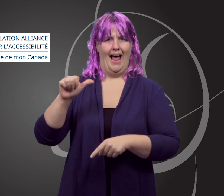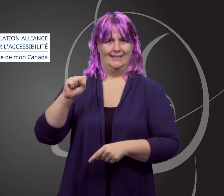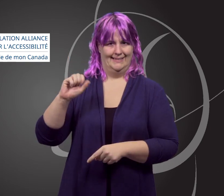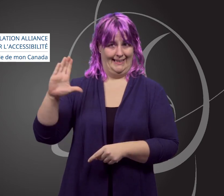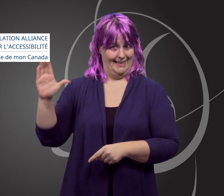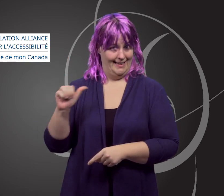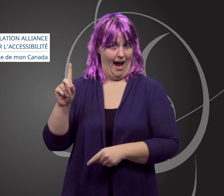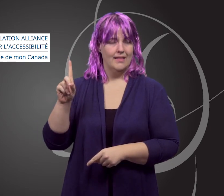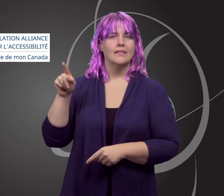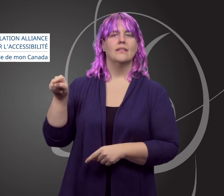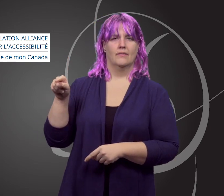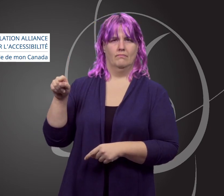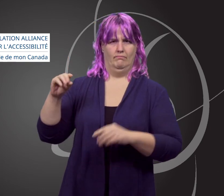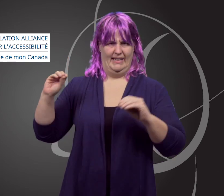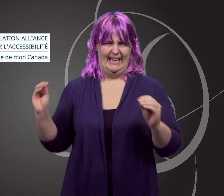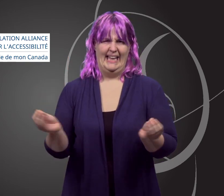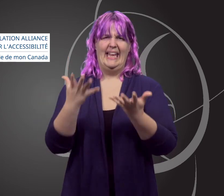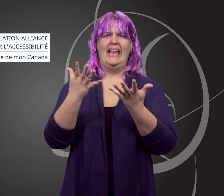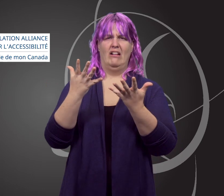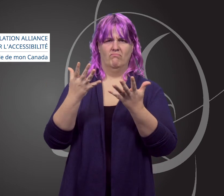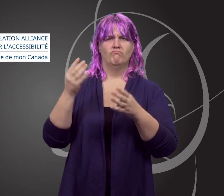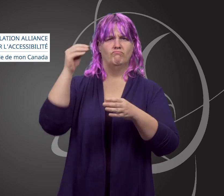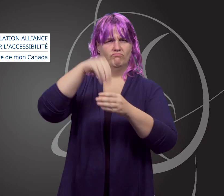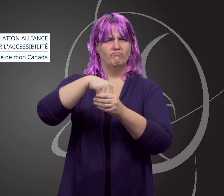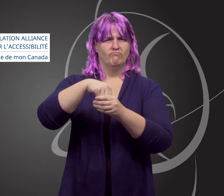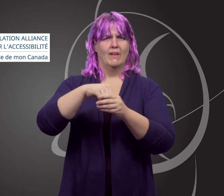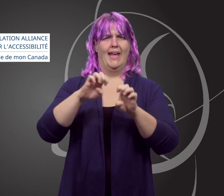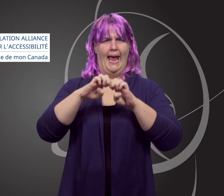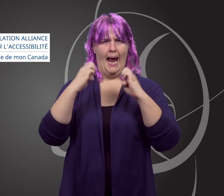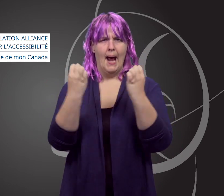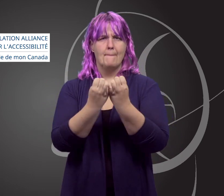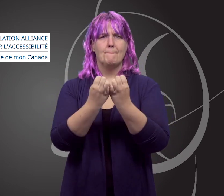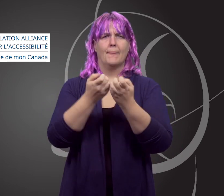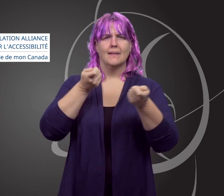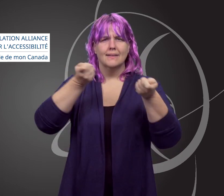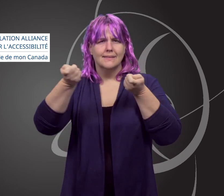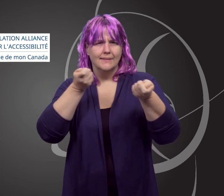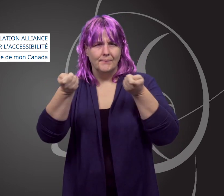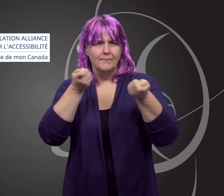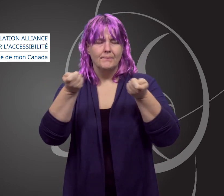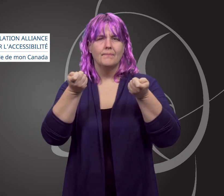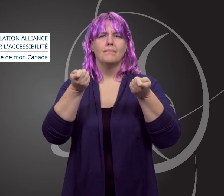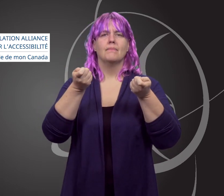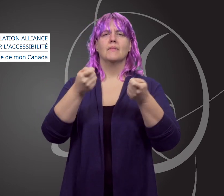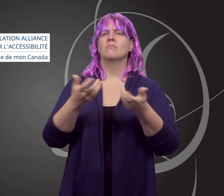été mise sur pied avec l’ASC-CAD dans l’équipe directrice,